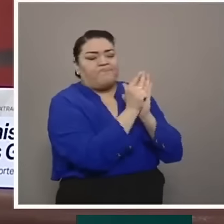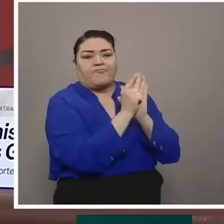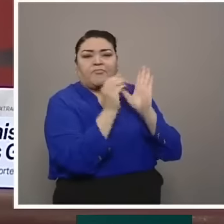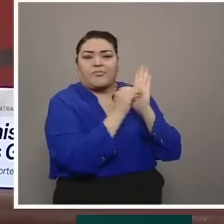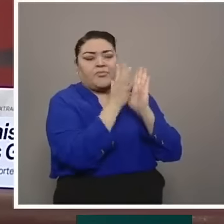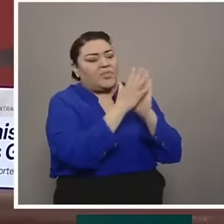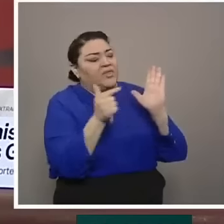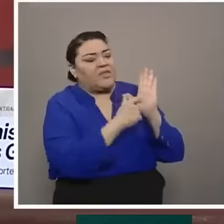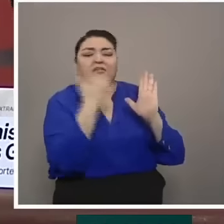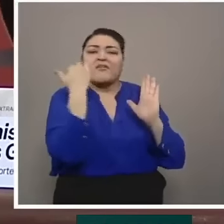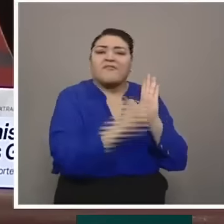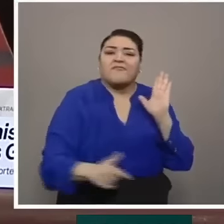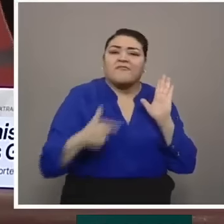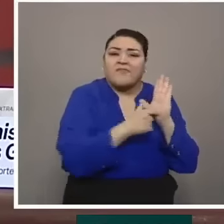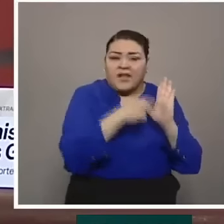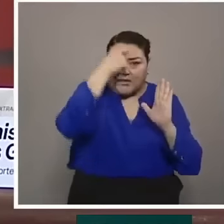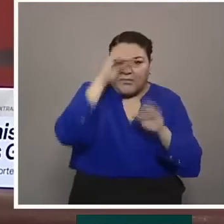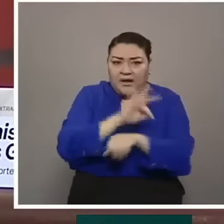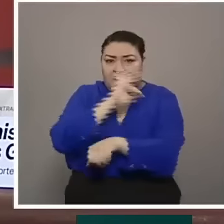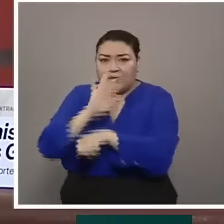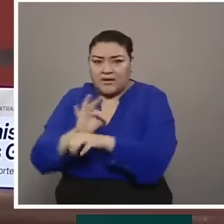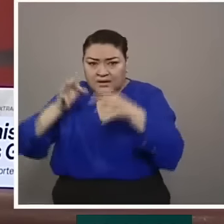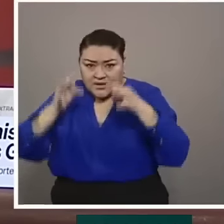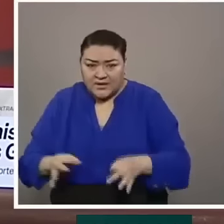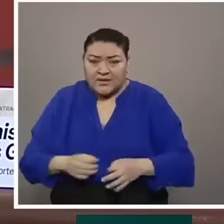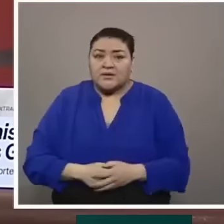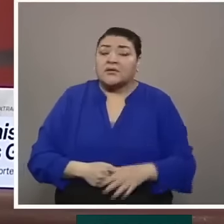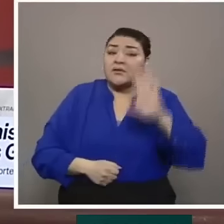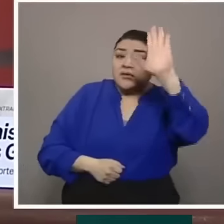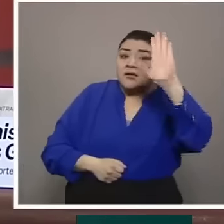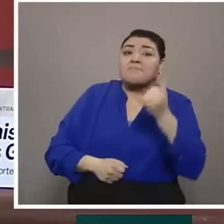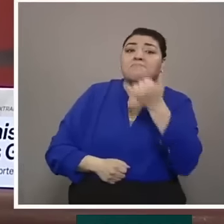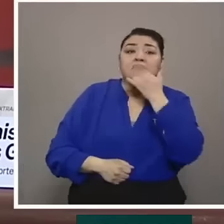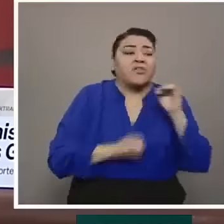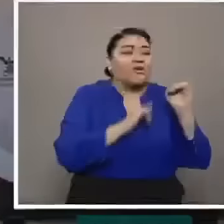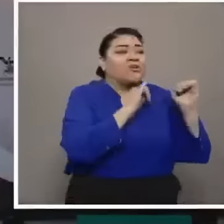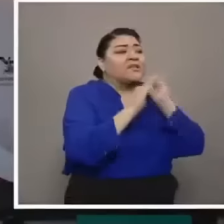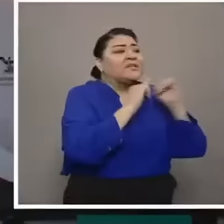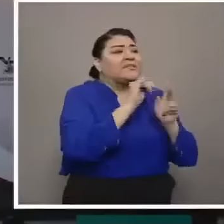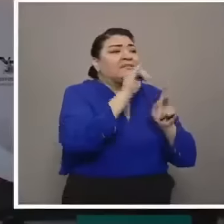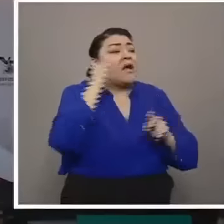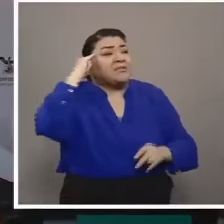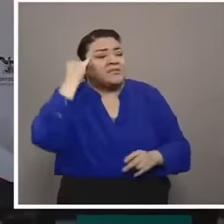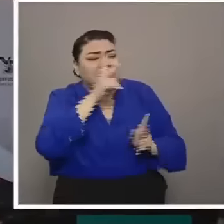efectivo. Ministra, me piden los traductores una pausa para que traduzcan hasta donde va